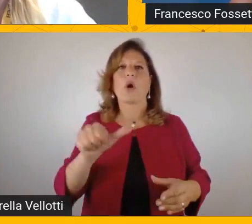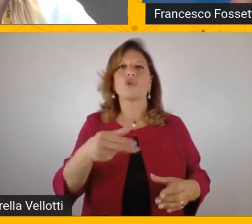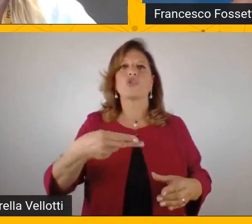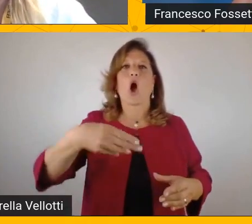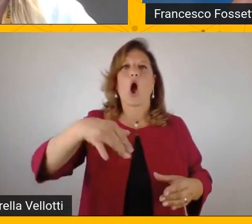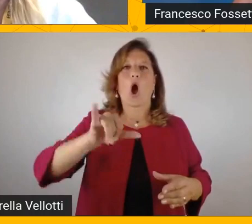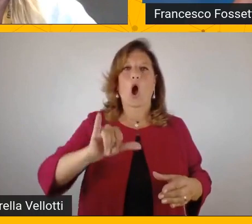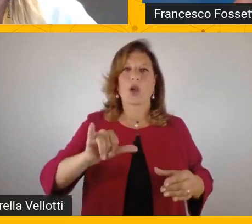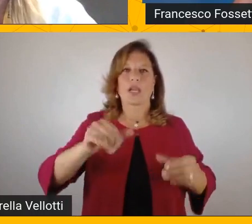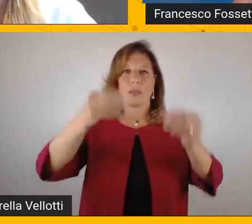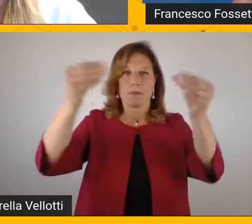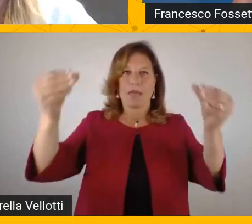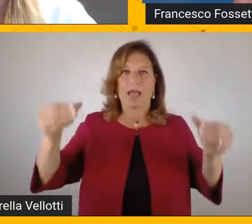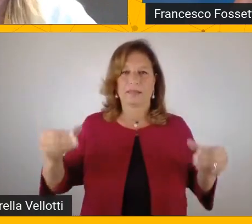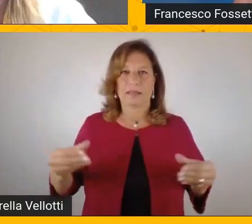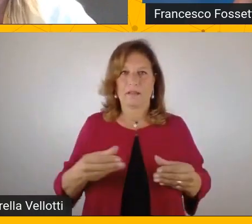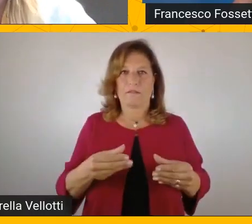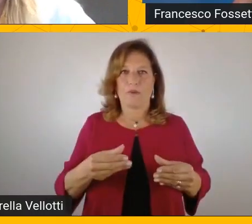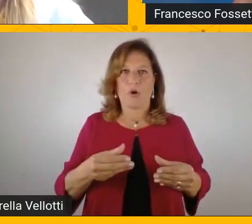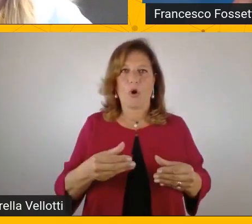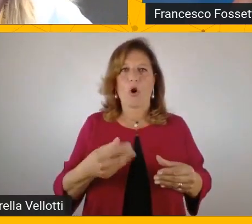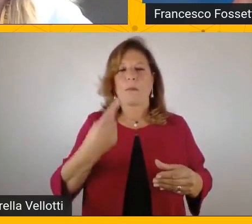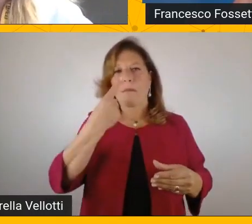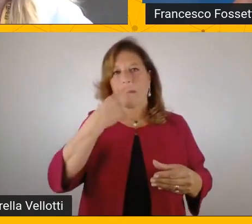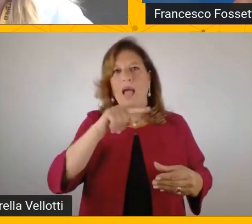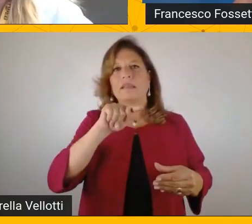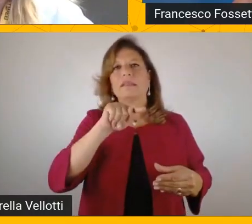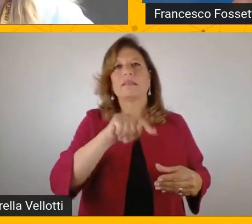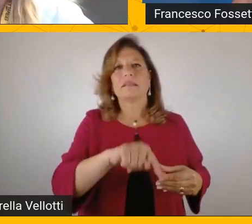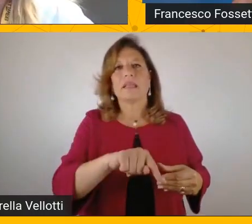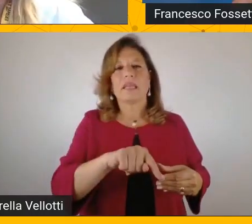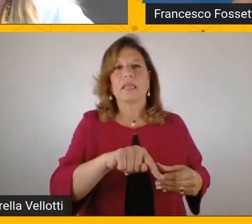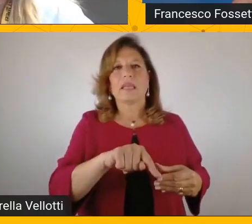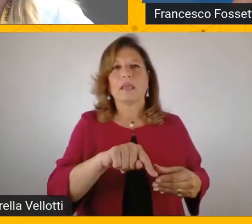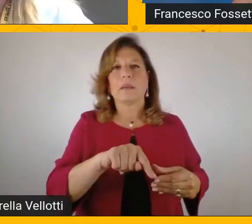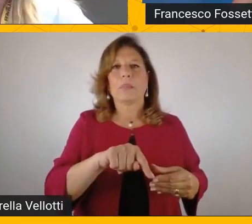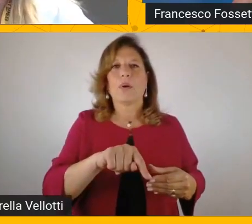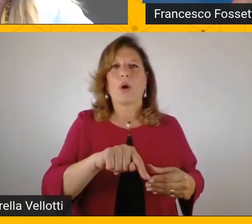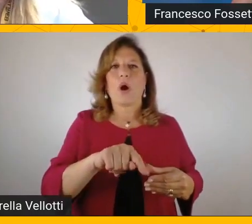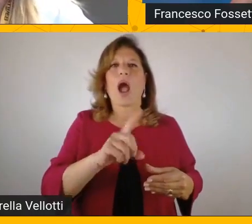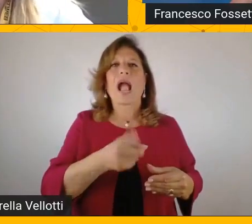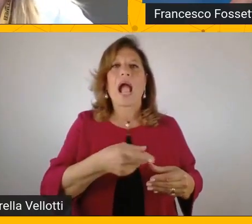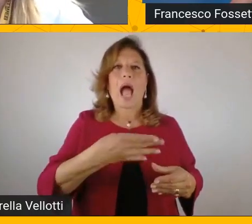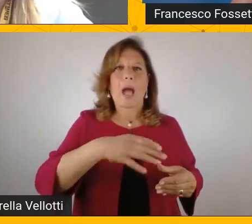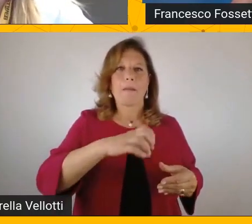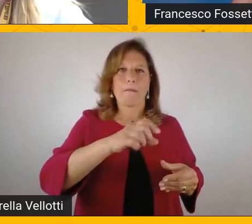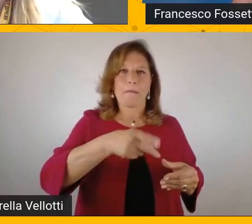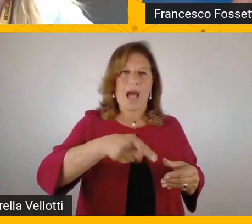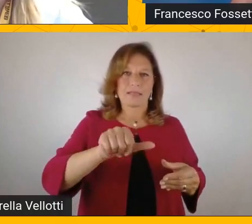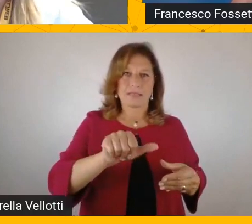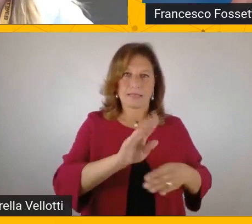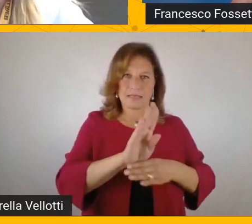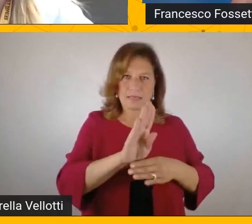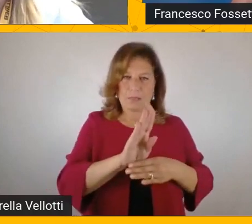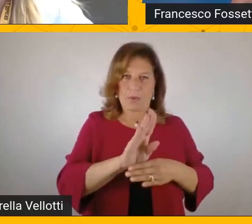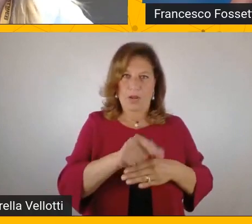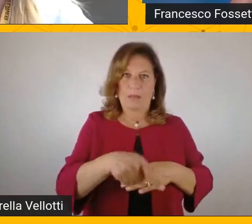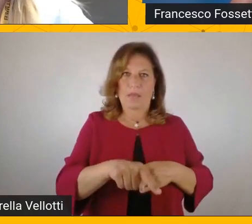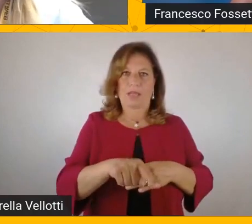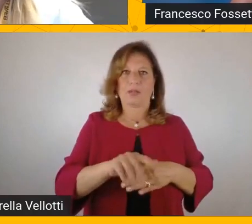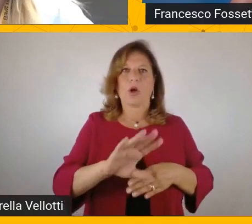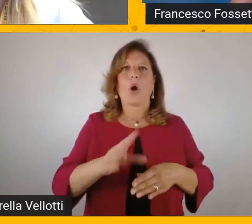eh c'è il PlayStation Now che è